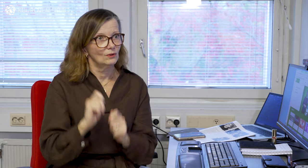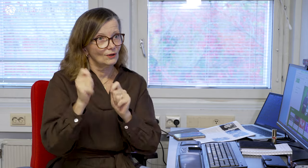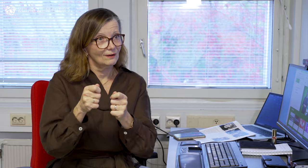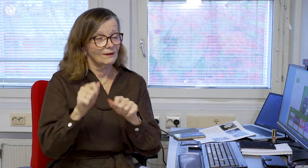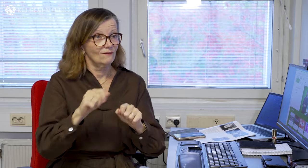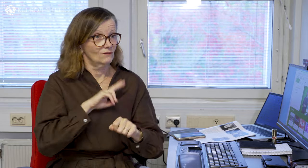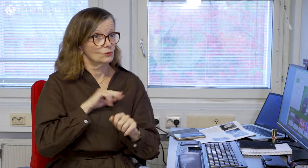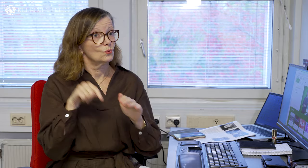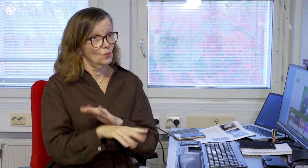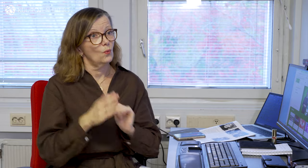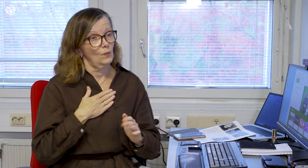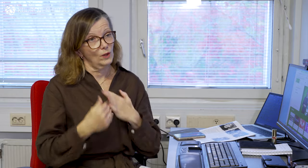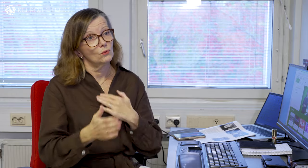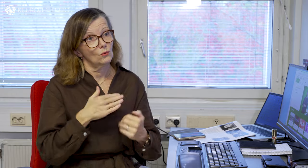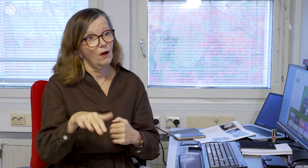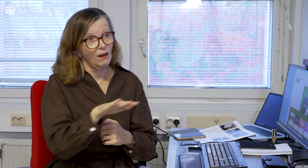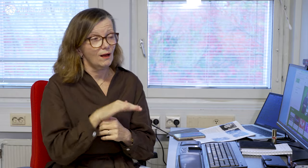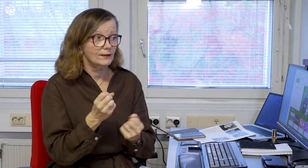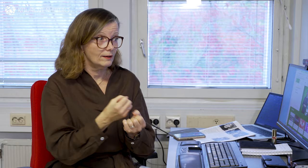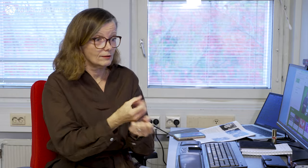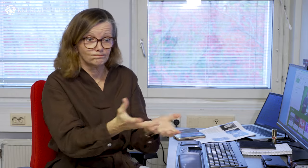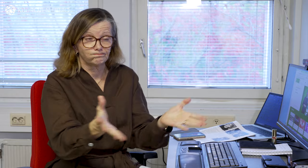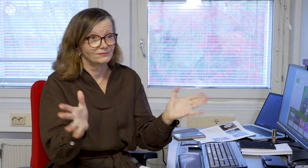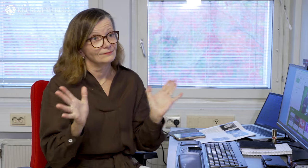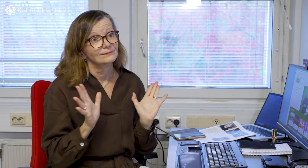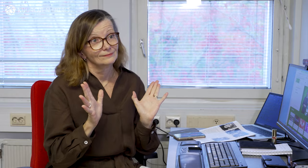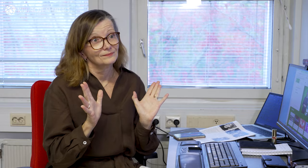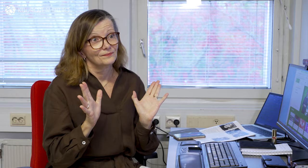Nämä kuuluvat monipuoliseen työnkuvaani.